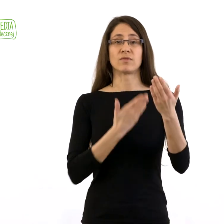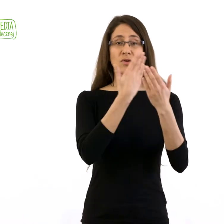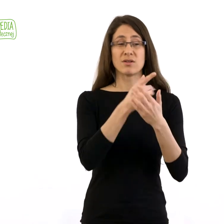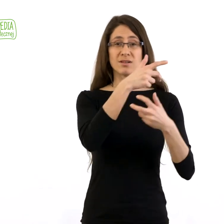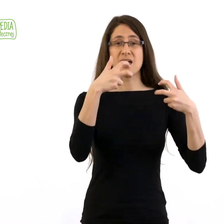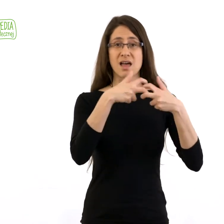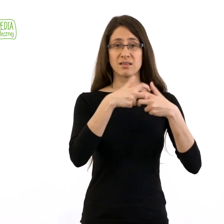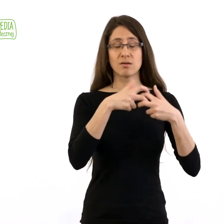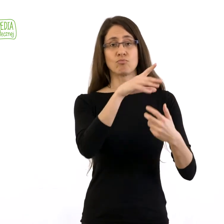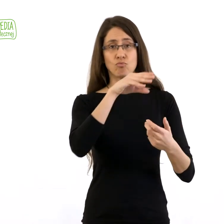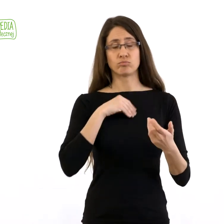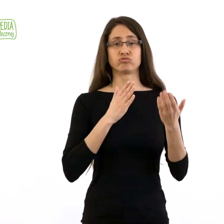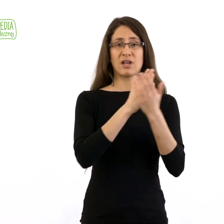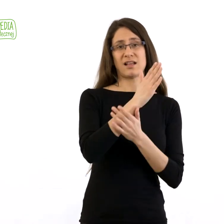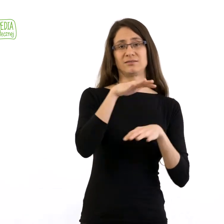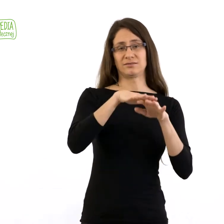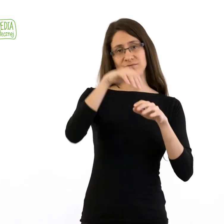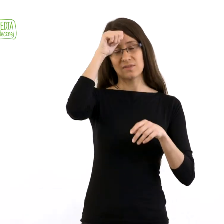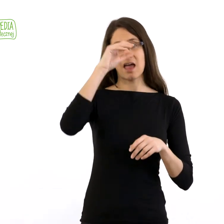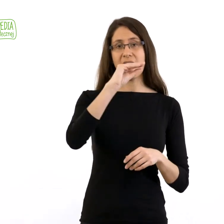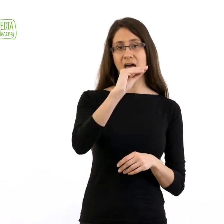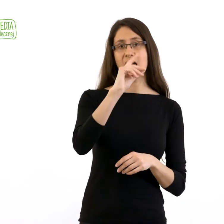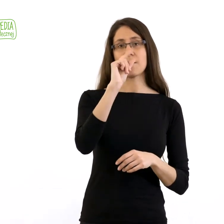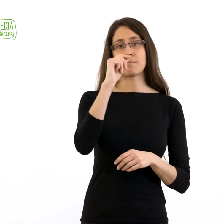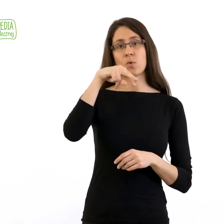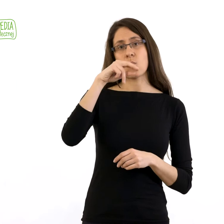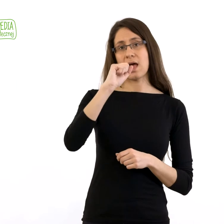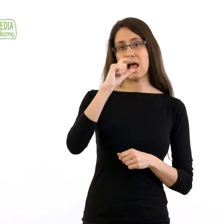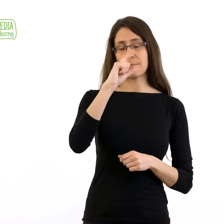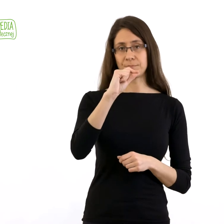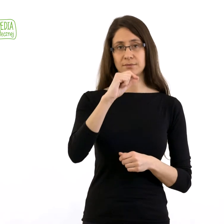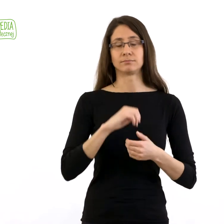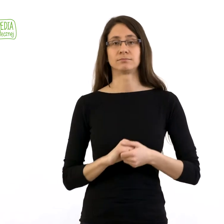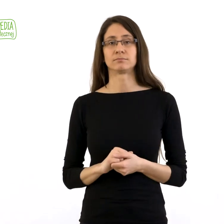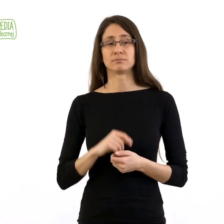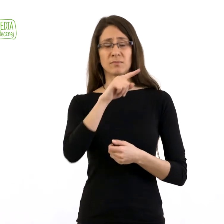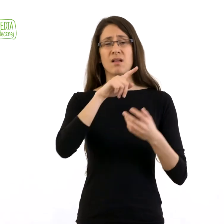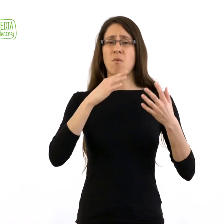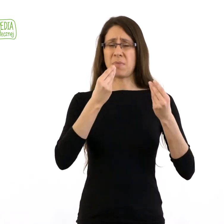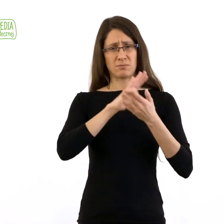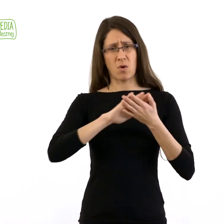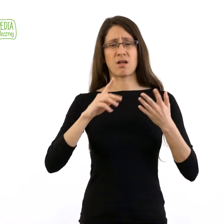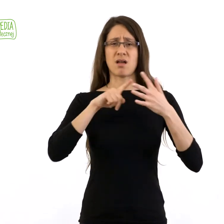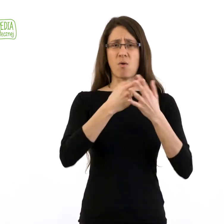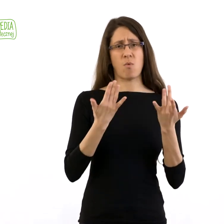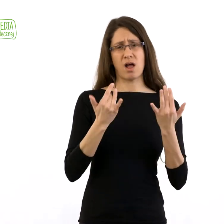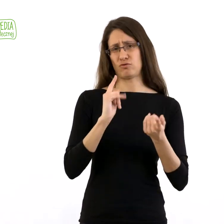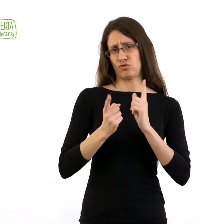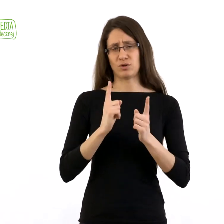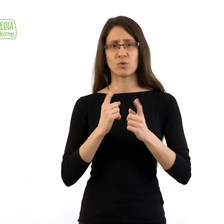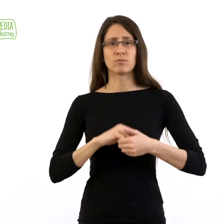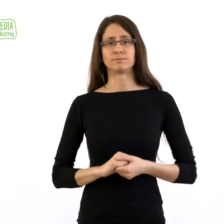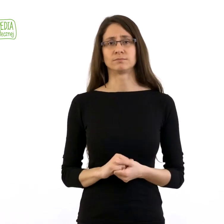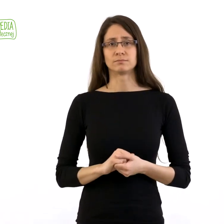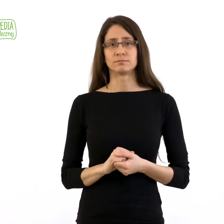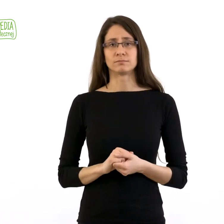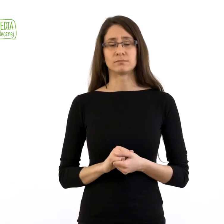Wniosek elektroniczny wysyła się za pośrednictwem profilu zaufanego w serwisie ePUAP, który jest bezpłatny i szybko można go założyć.